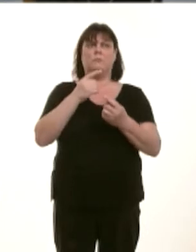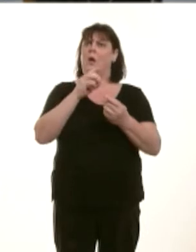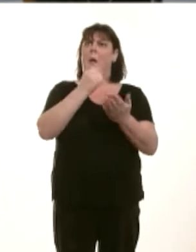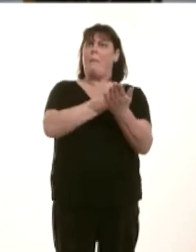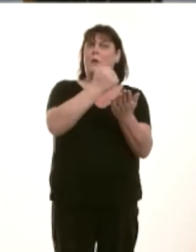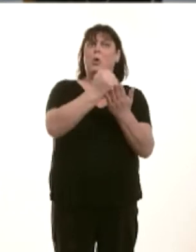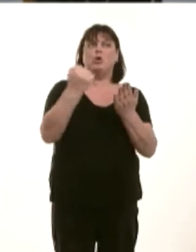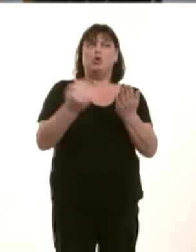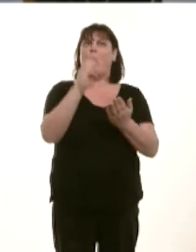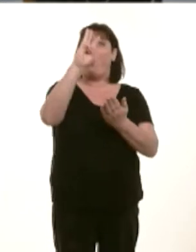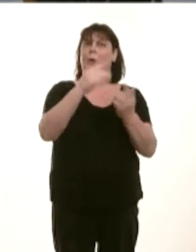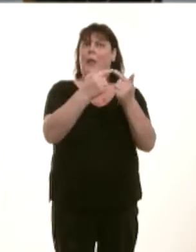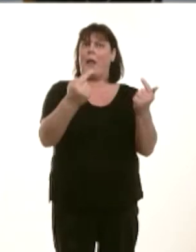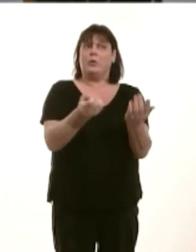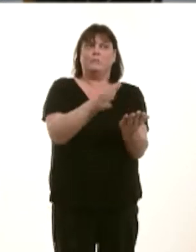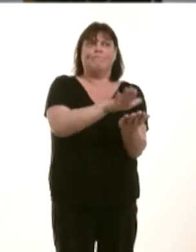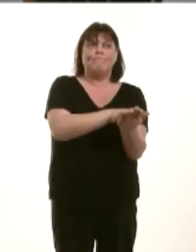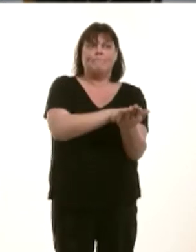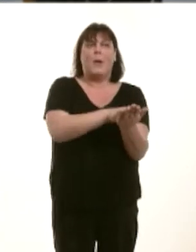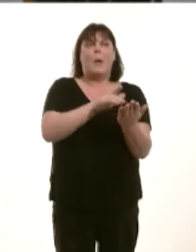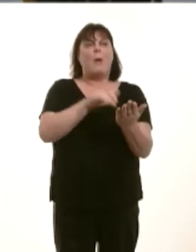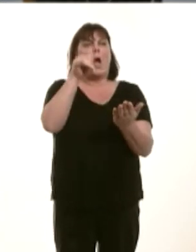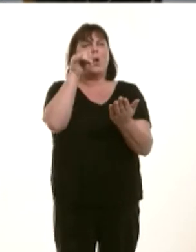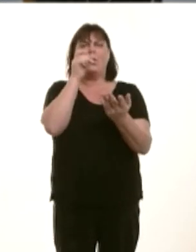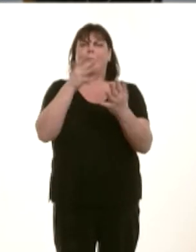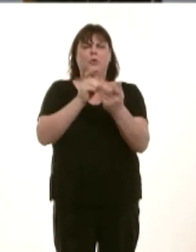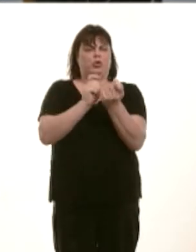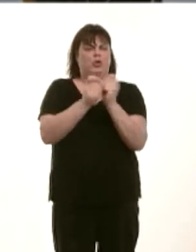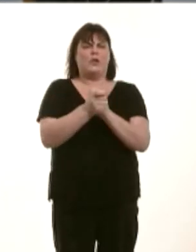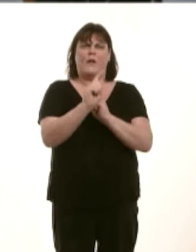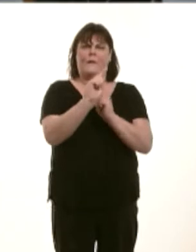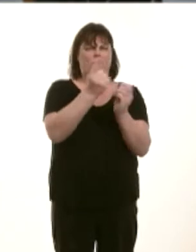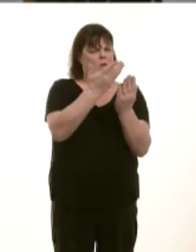o leiaf ar y dudalen flaenóy dudalen flaen y tu fewn, ta beth. Ond, na, byddwn niín